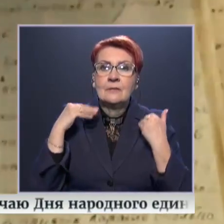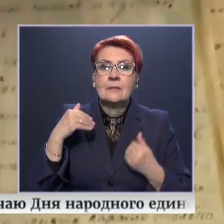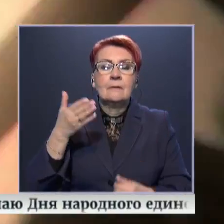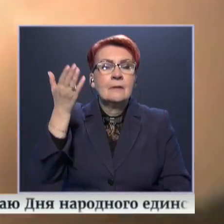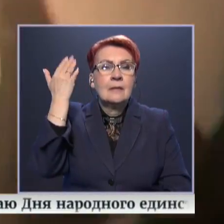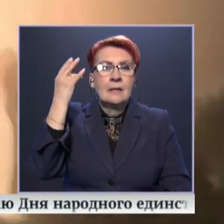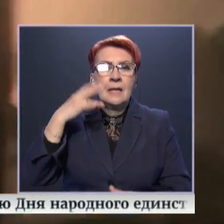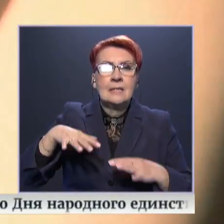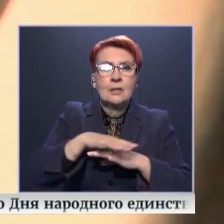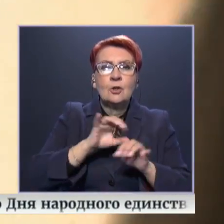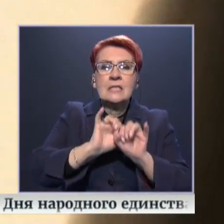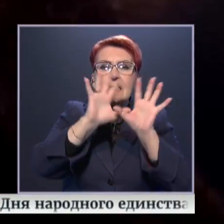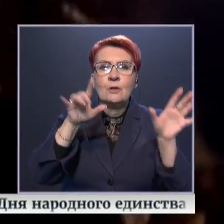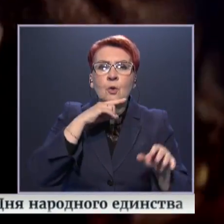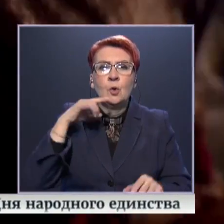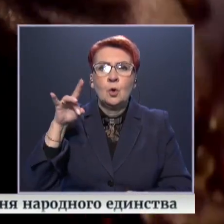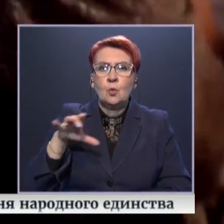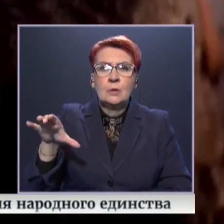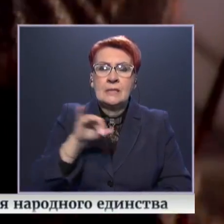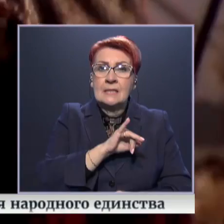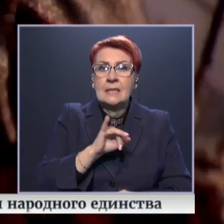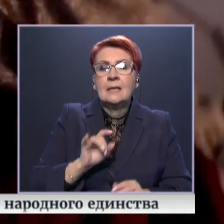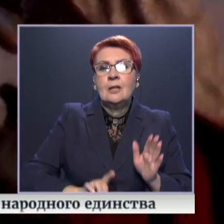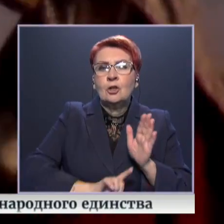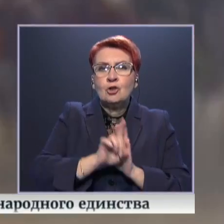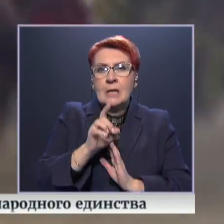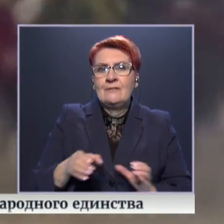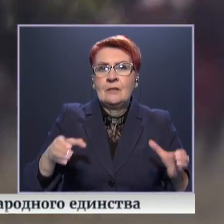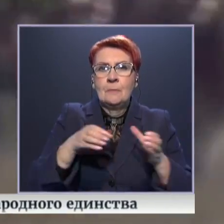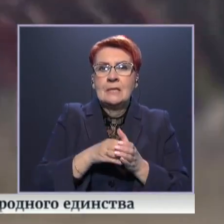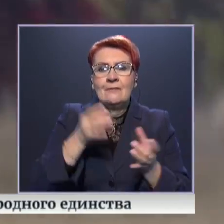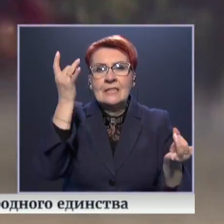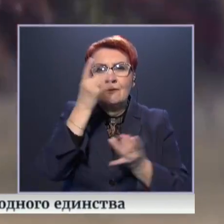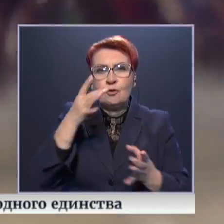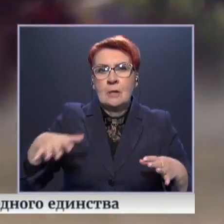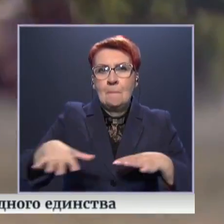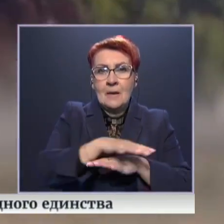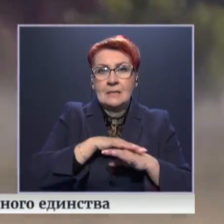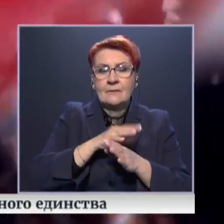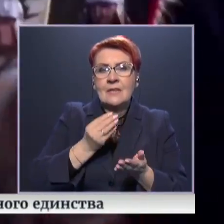на территории Святой Руси стала формироваться уникальное цивилизационное пространство ценностными ориентирами